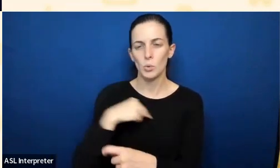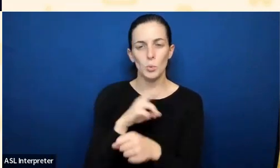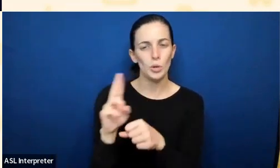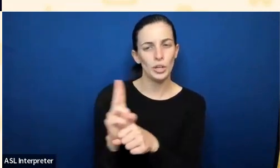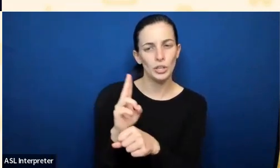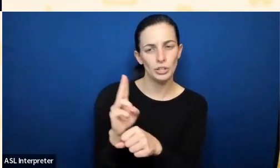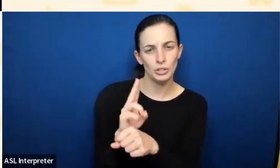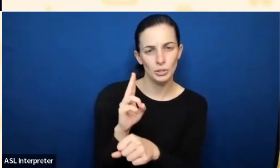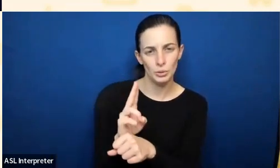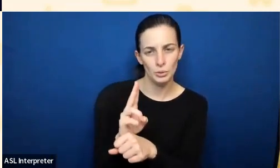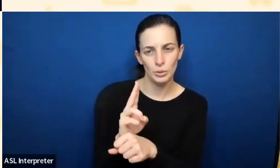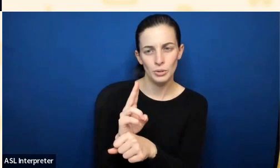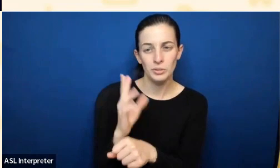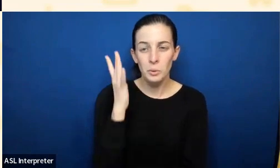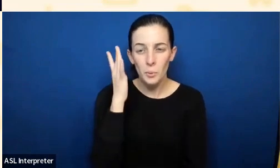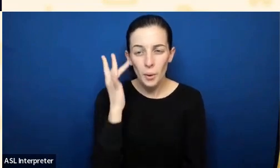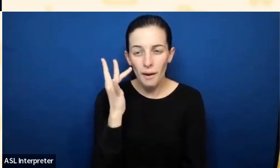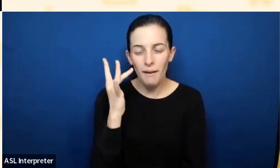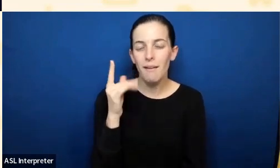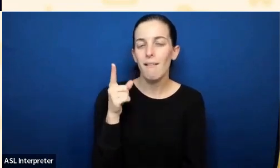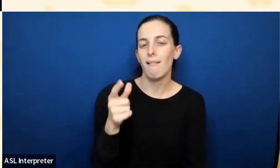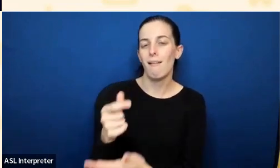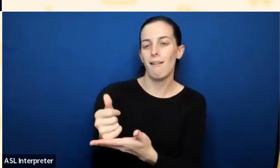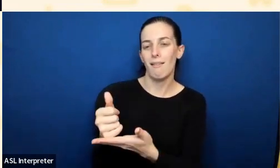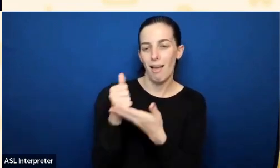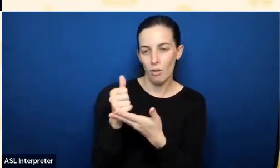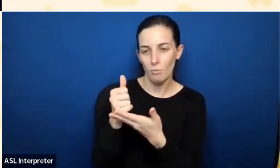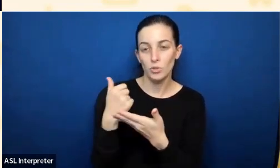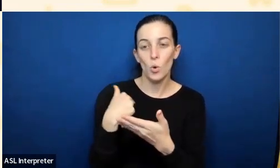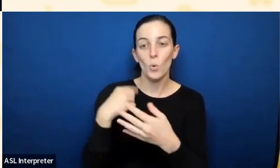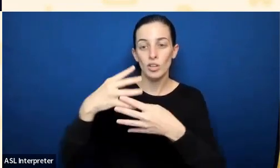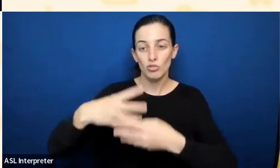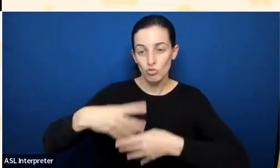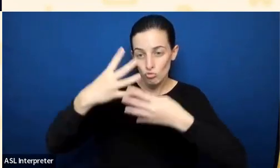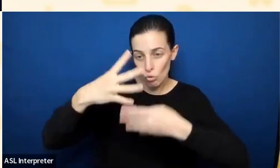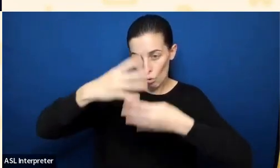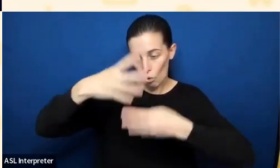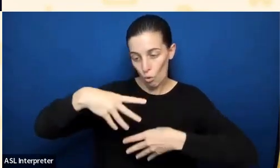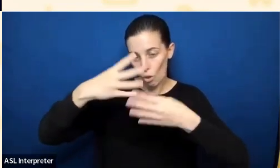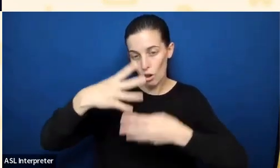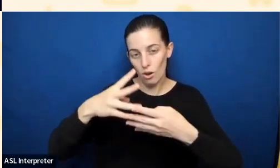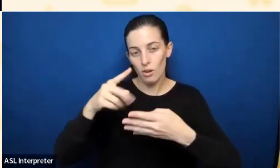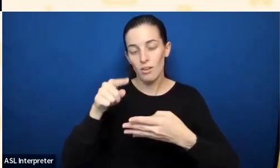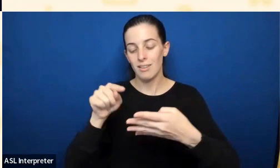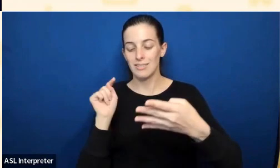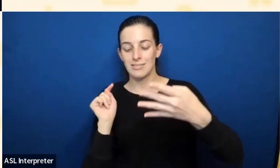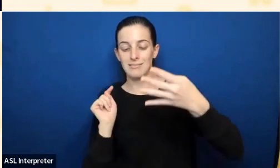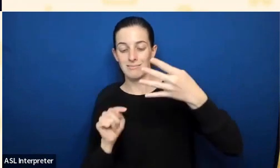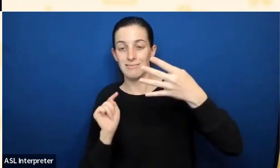o clase porque nos ayuda, si nos desplazamos un poco hacia abajo, para poder usar entonces el ARIA-pressed verdadero y falso.